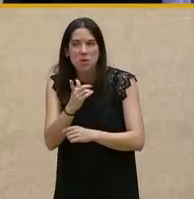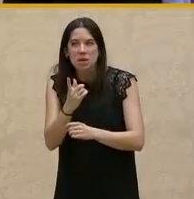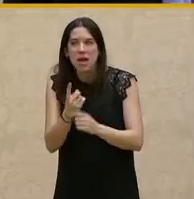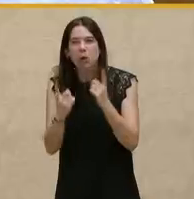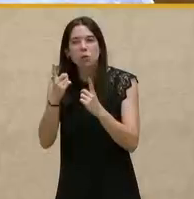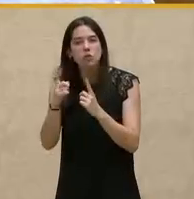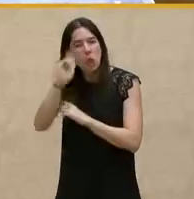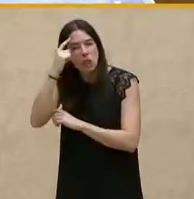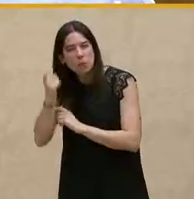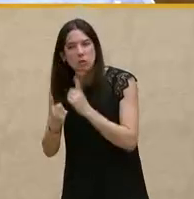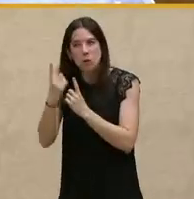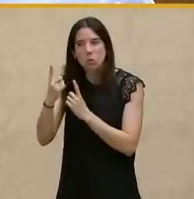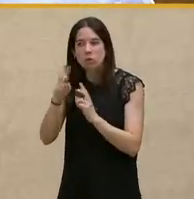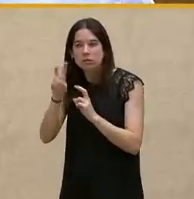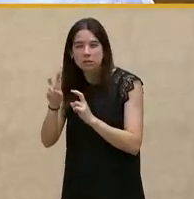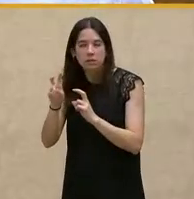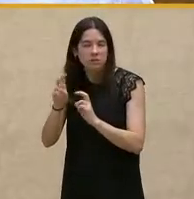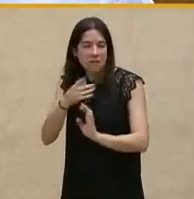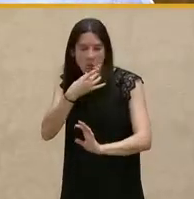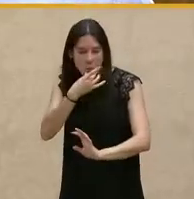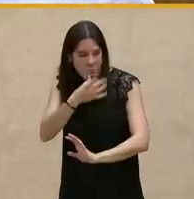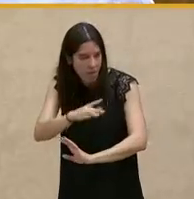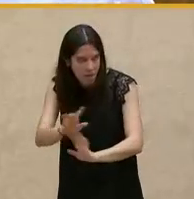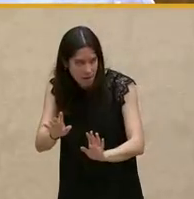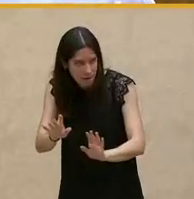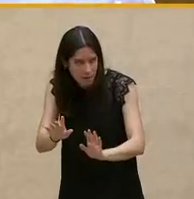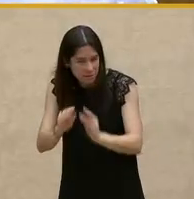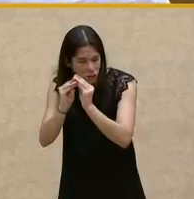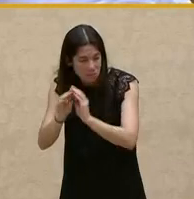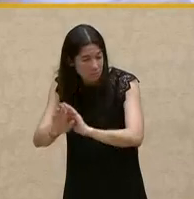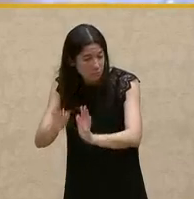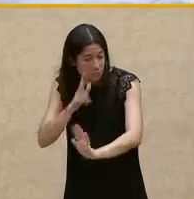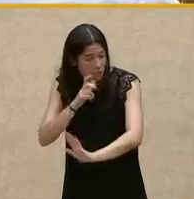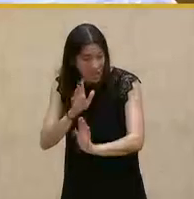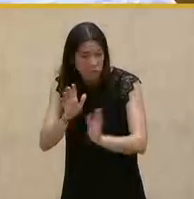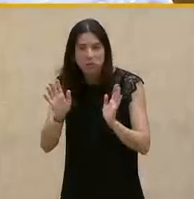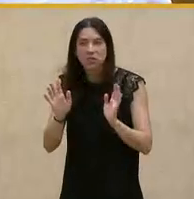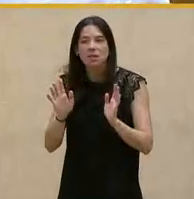algunos conceptos, son de vergüenza ajena. Por tanto solamente tendría sentido atacar